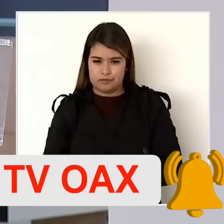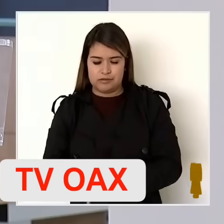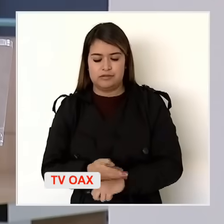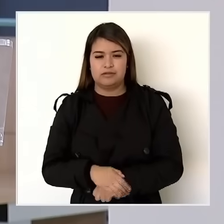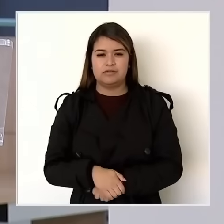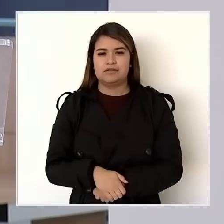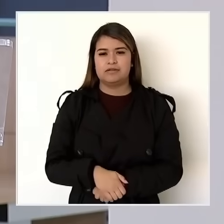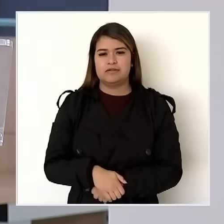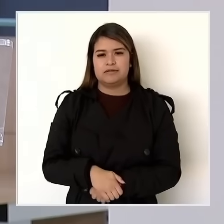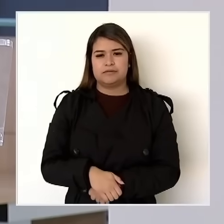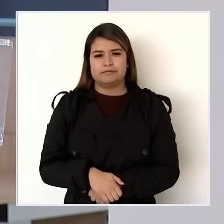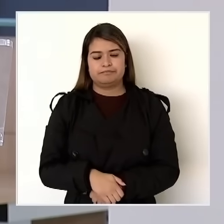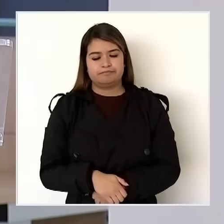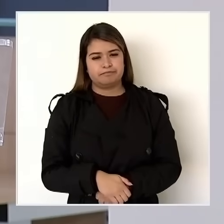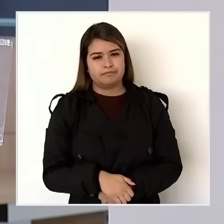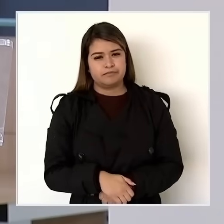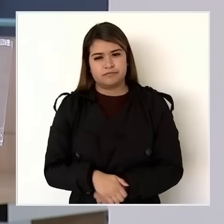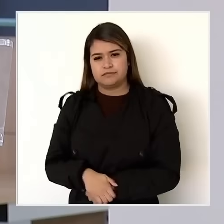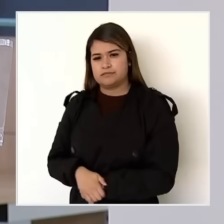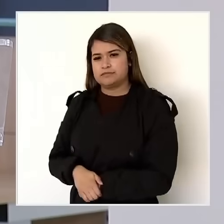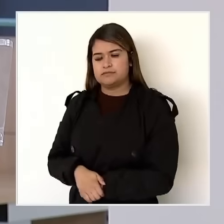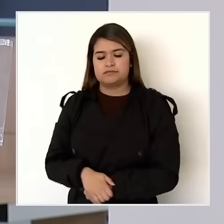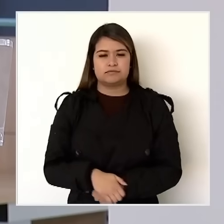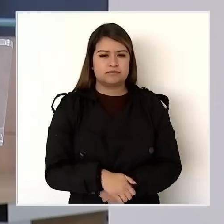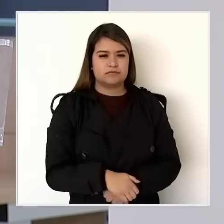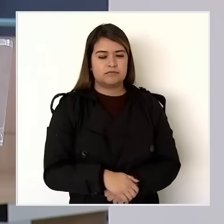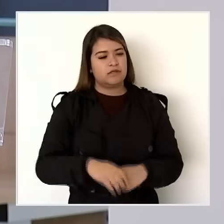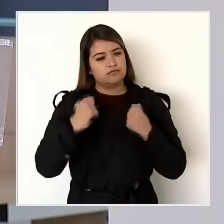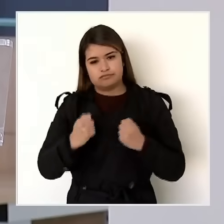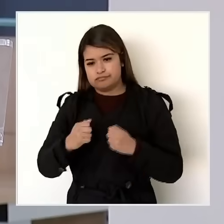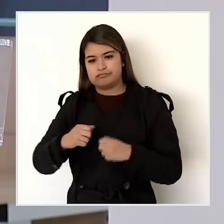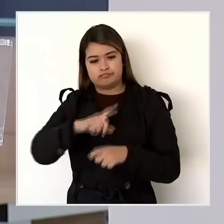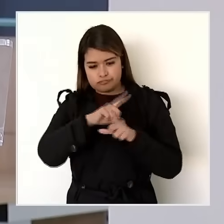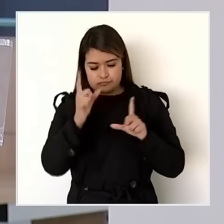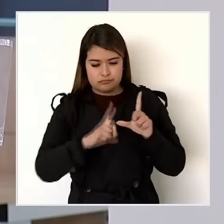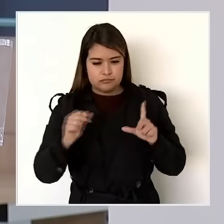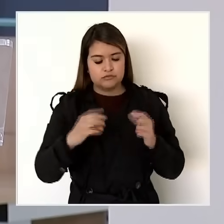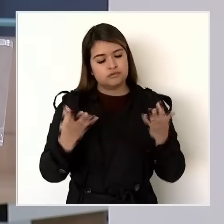La defensa nacional nos ayuda en la seguridad nacional junto con Marina,